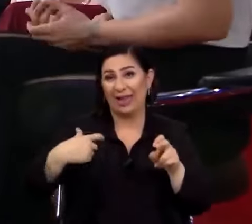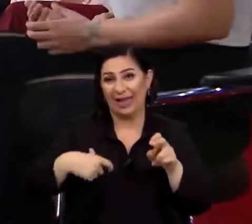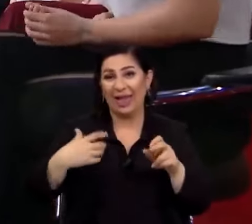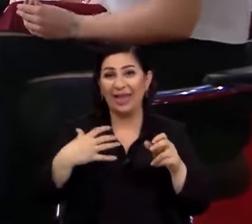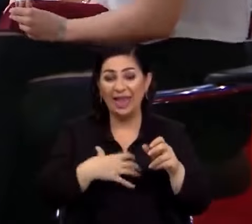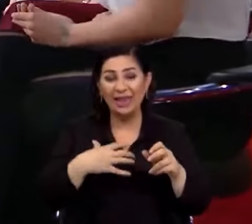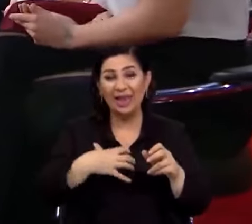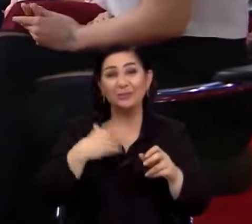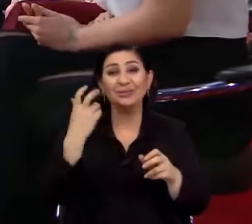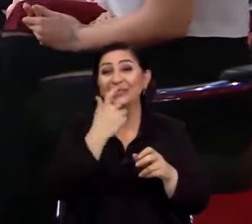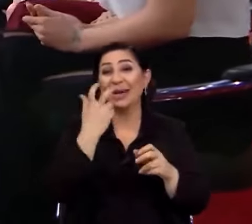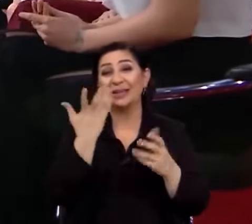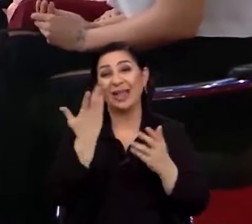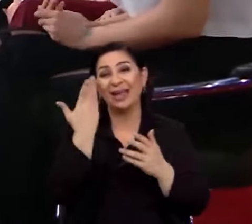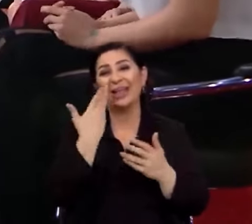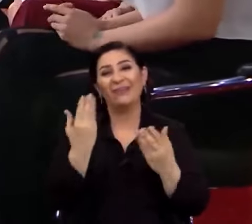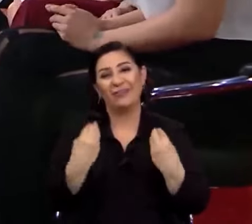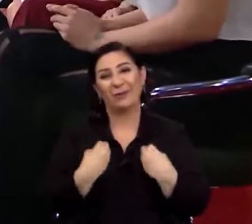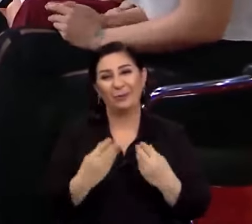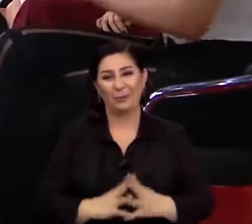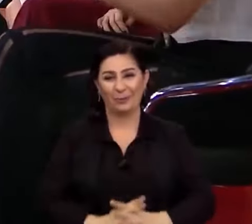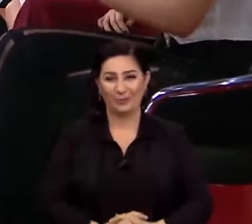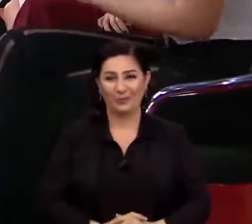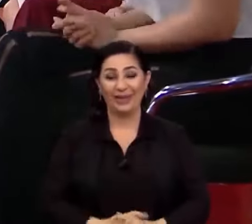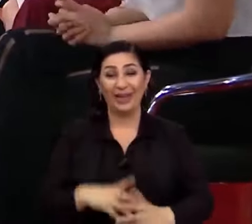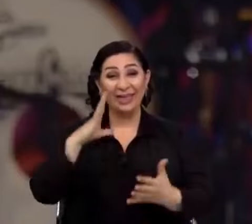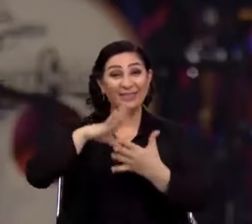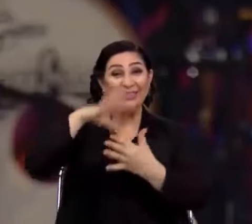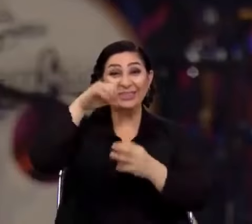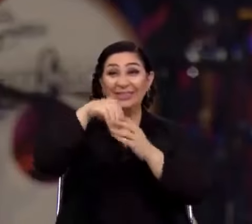kendime söylemek daha mantıklı geliyor insan için de söyleyemiyorum Ama buraya